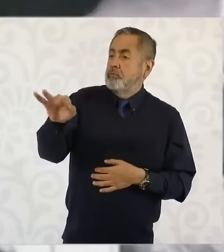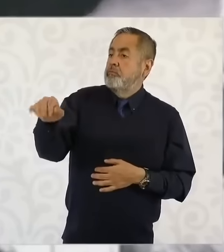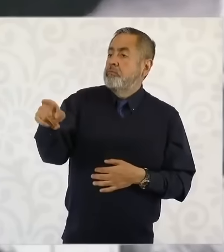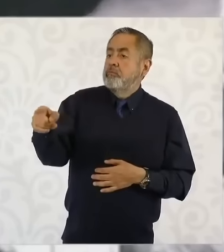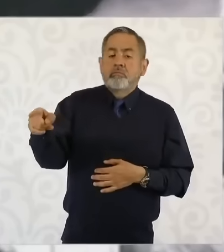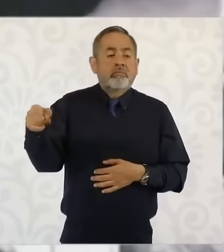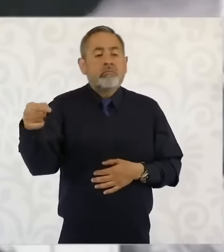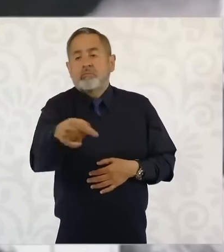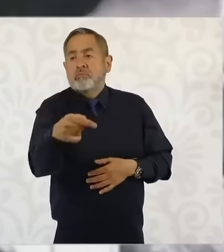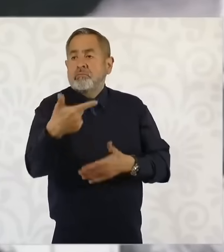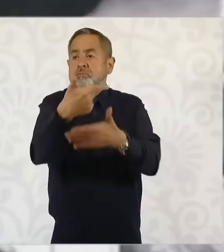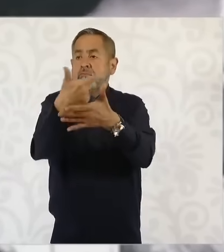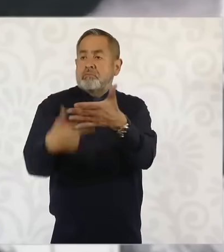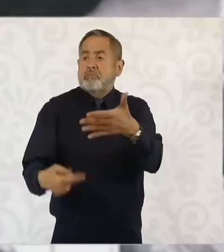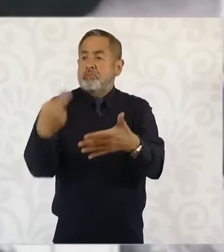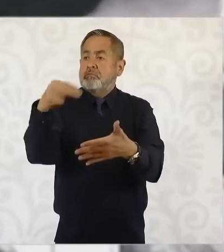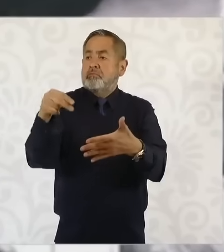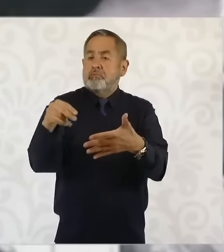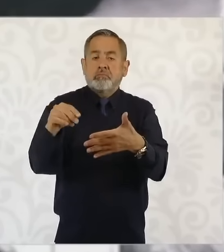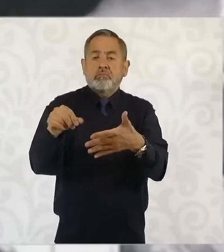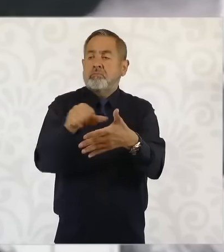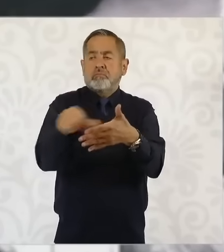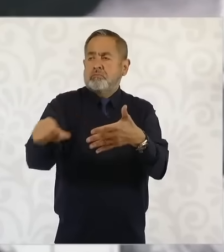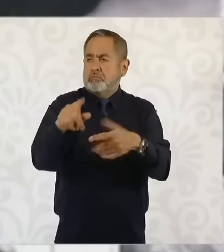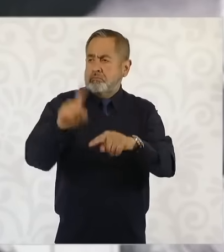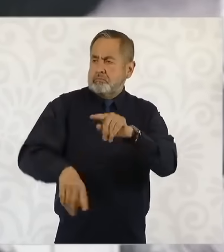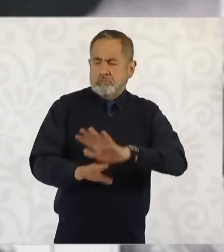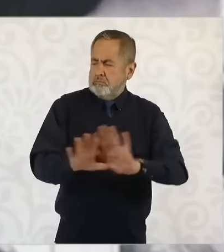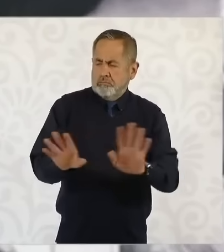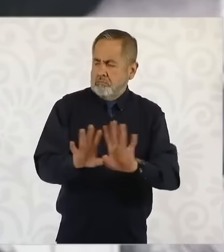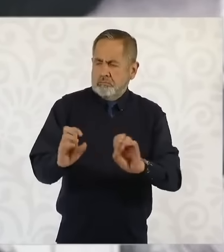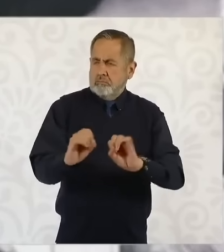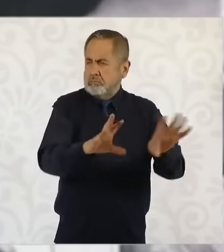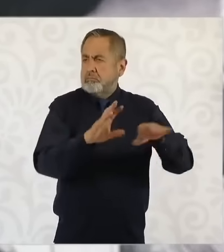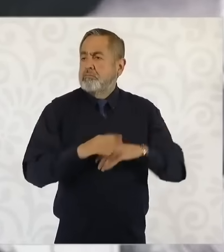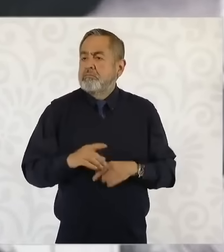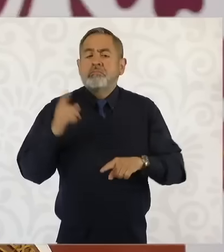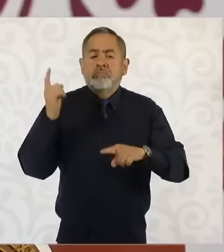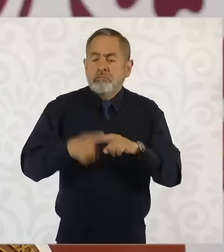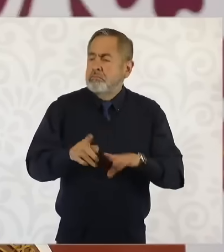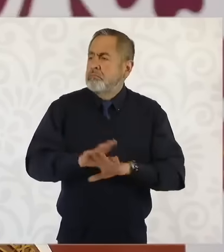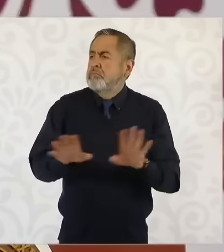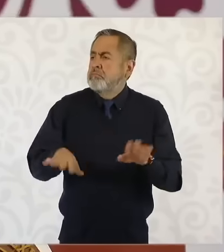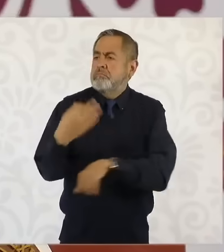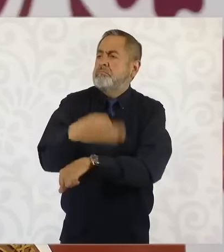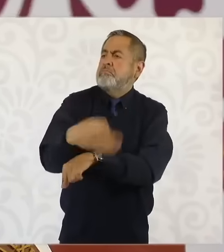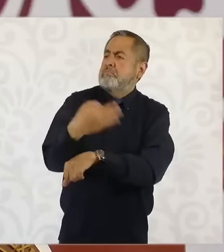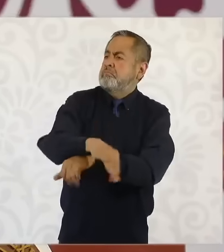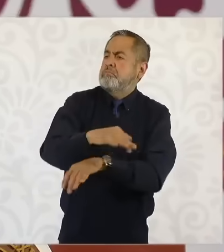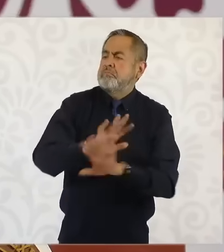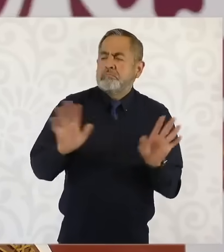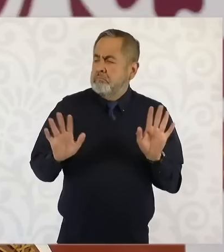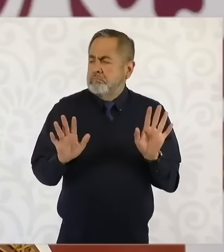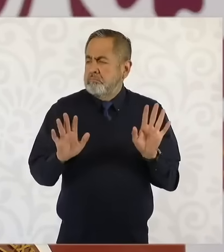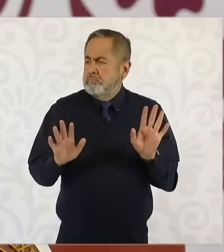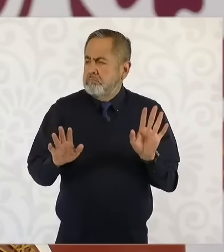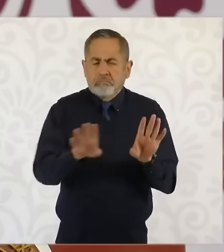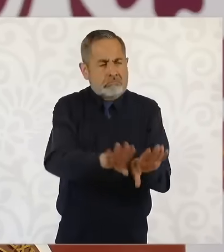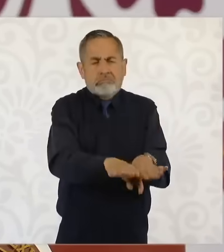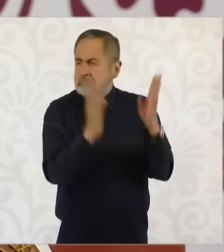de la lista a personas con la pura suspensión provisional ni siquiera con la definitiva porque